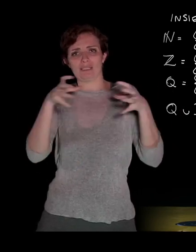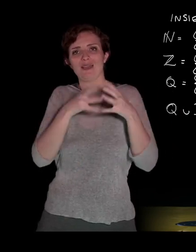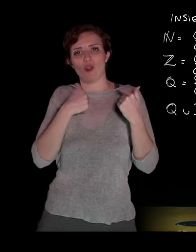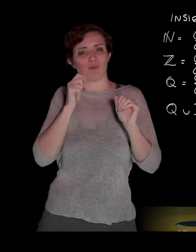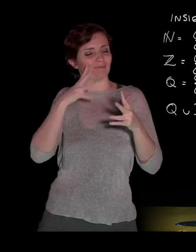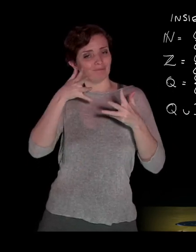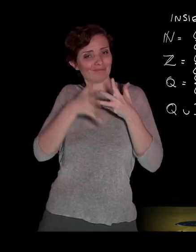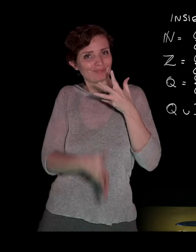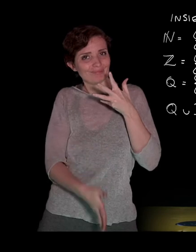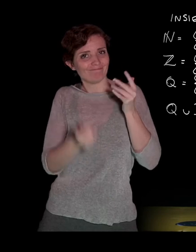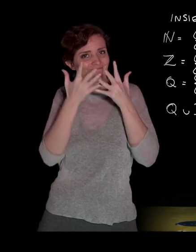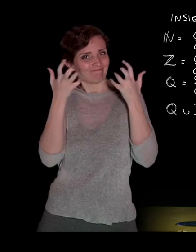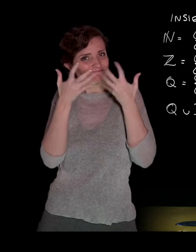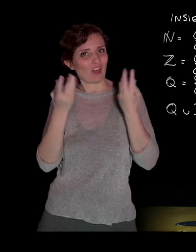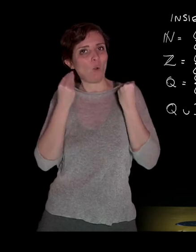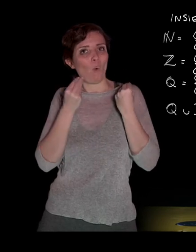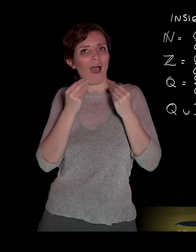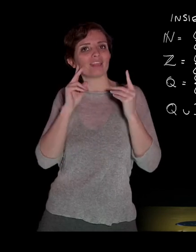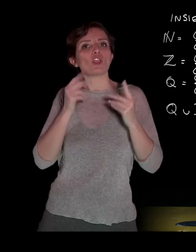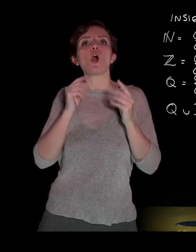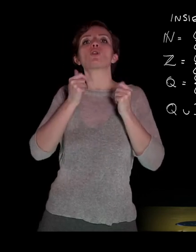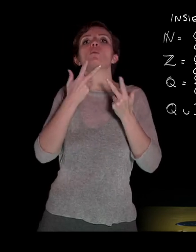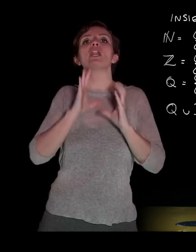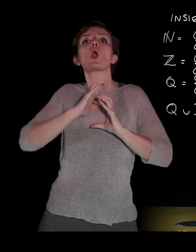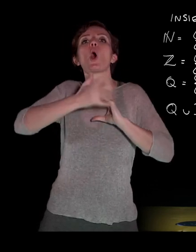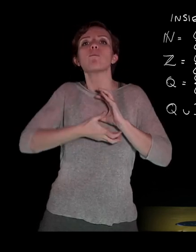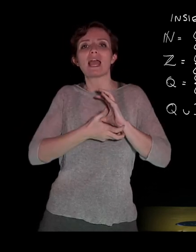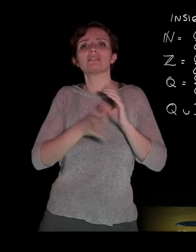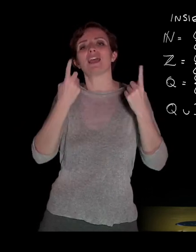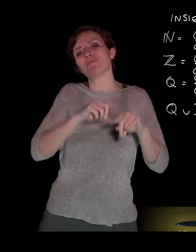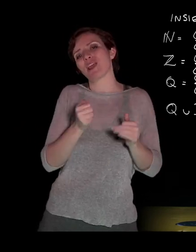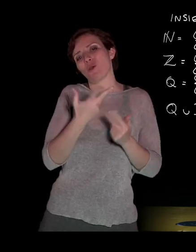..quando parleremo dei numeri complessi. Si tratta dell'insieme dei numeri 'complessi',